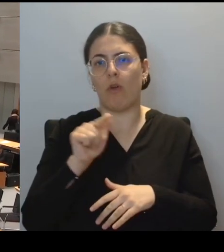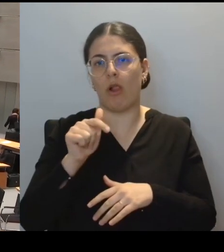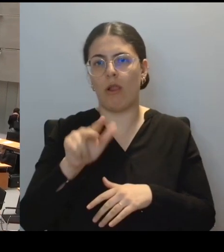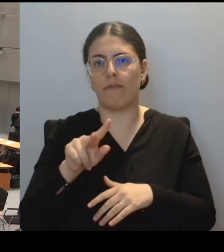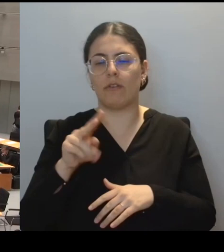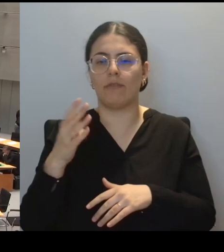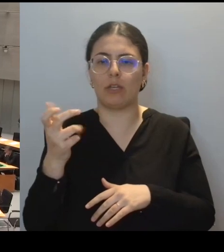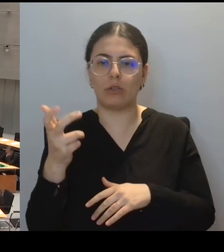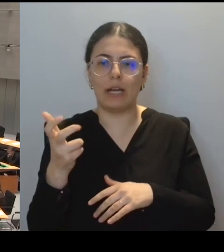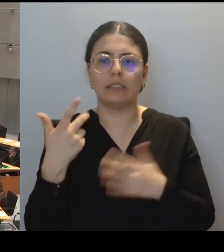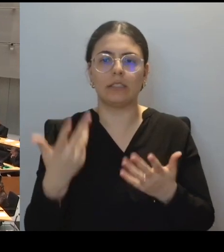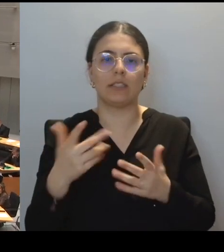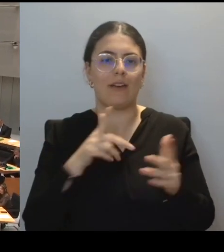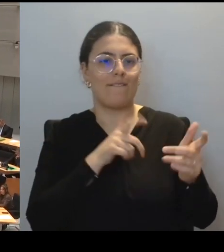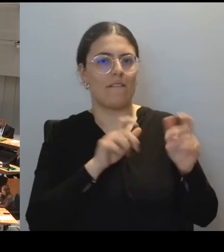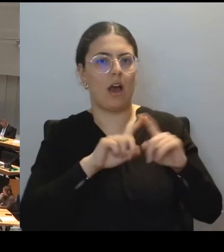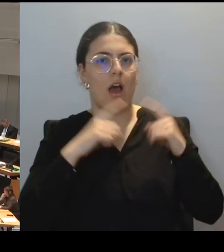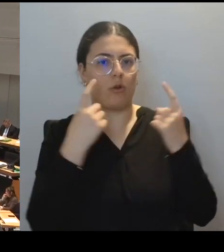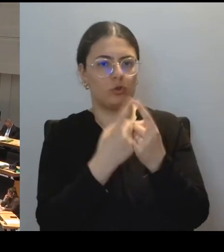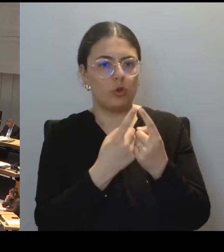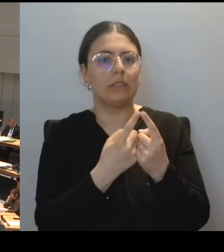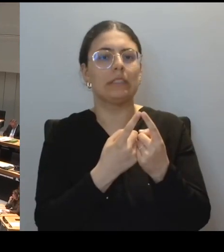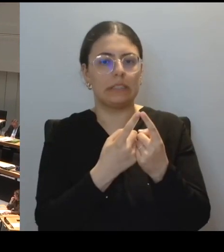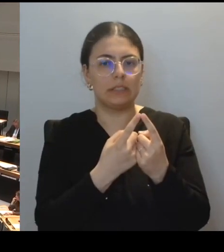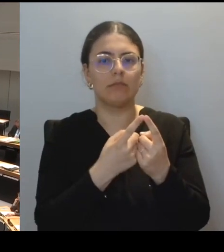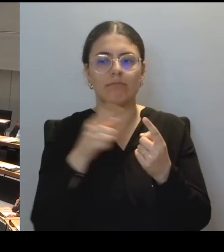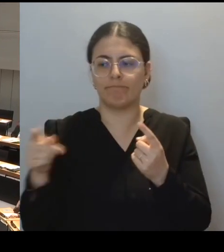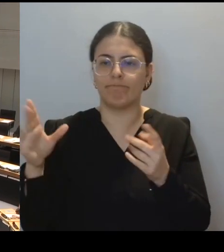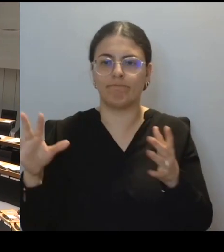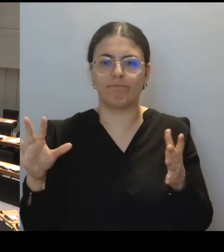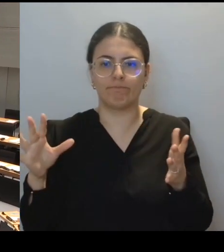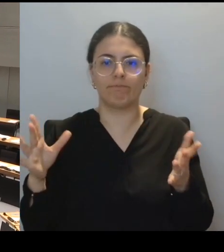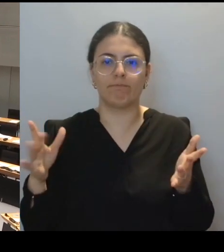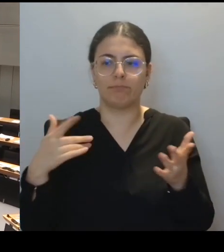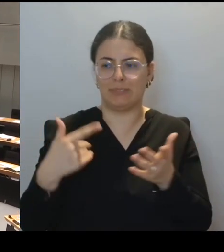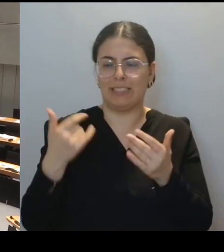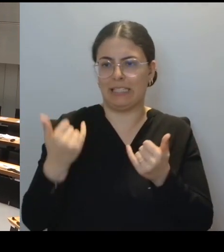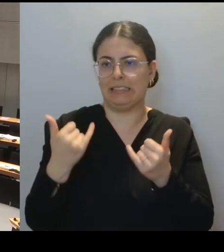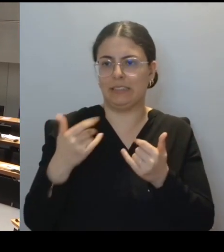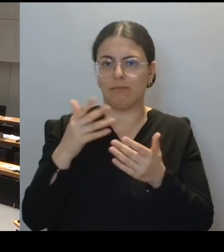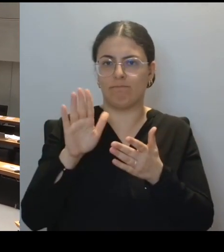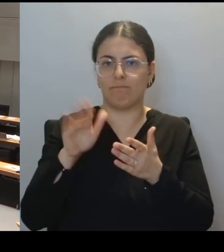mehrheitlich gegen die AfD Fraktion die Ablehnung. Wer den Gesetzesantrag dennoch annehmen möchte, den bitte